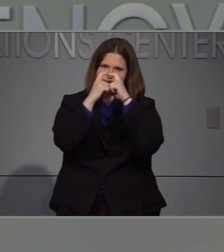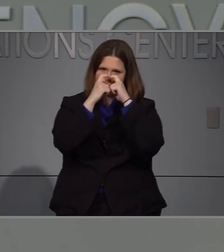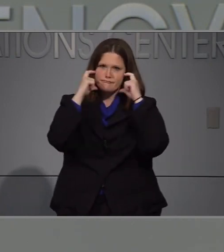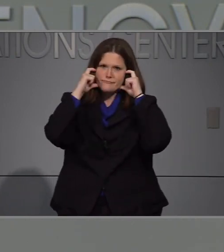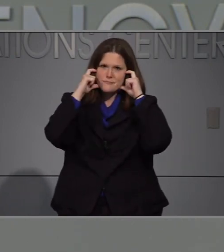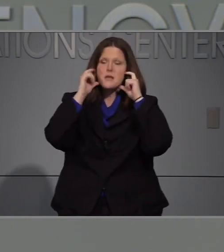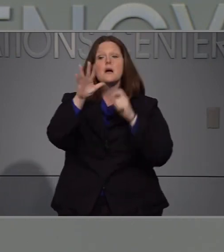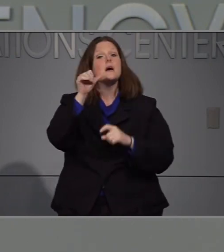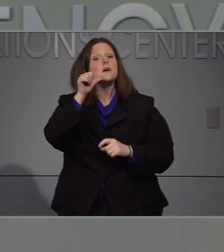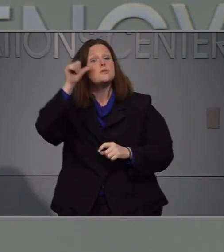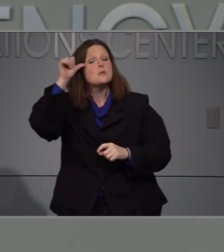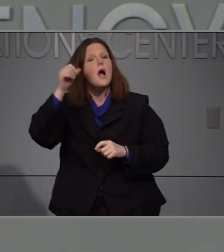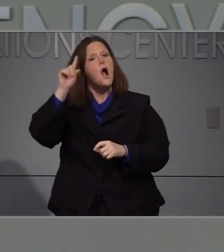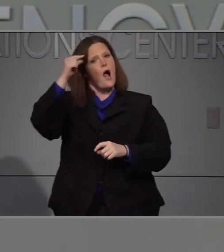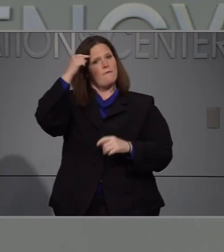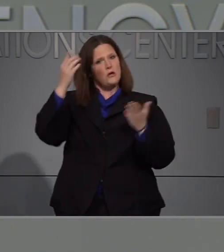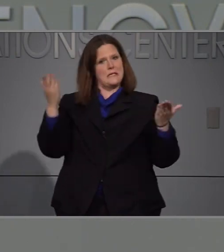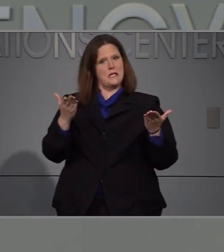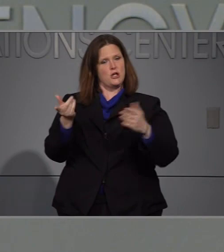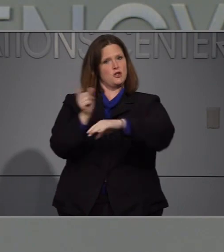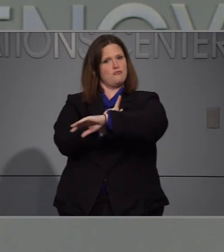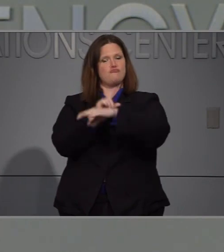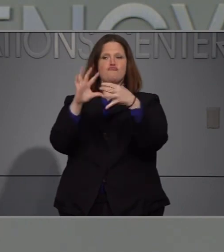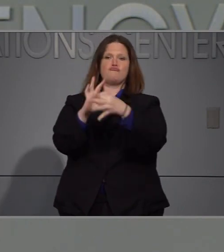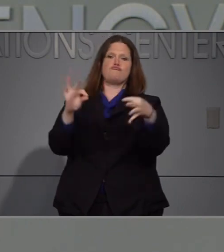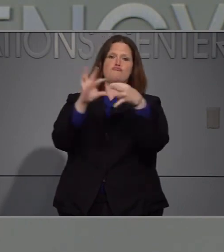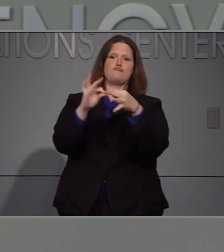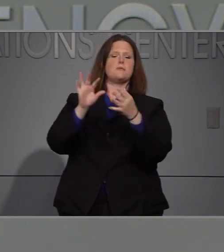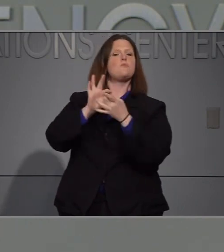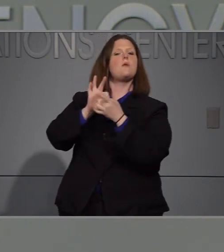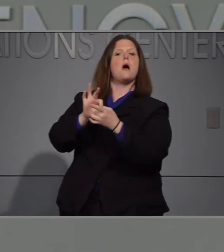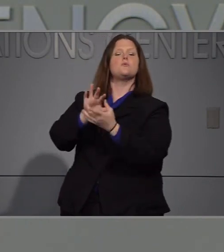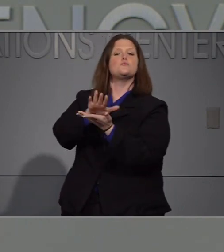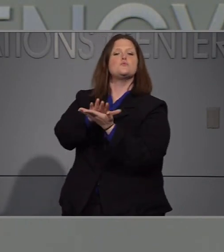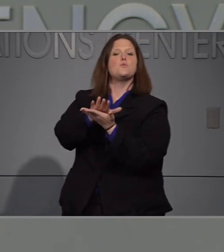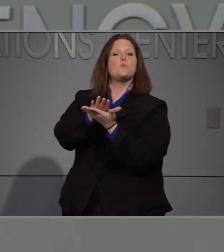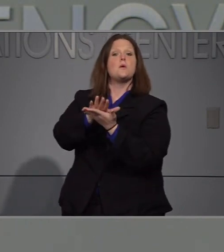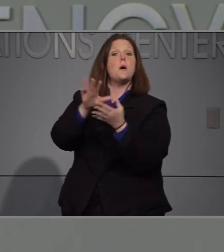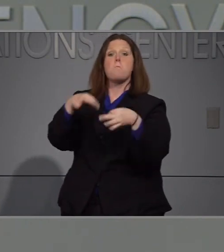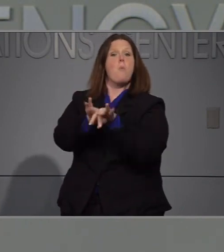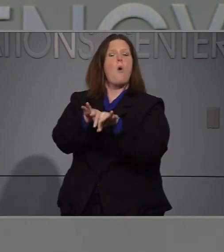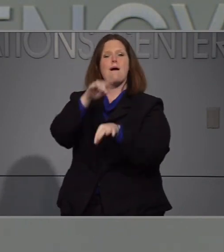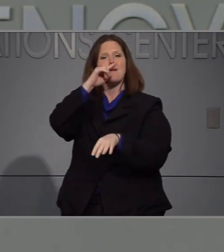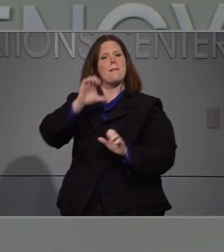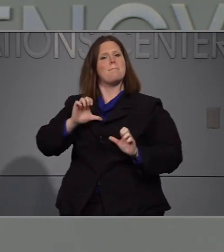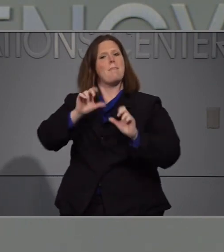Nuevamente el día de ayer. Hablamos bastante con el gobernador acerca de la importancia de que nuestros